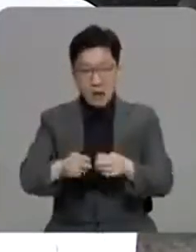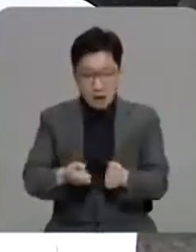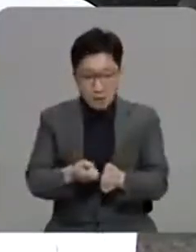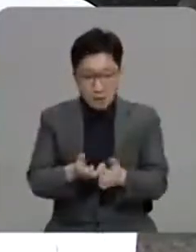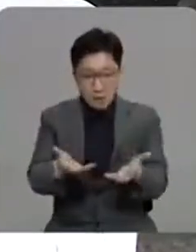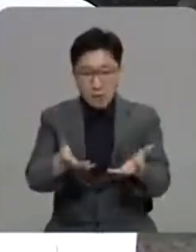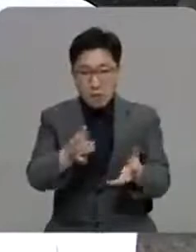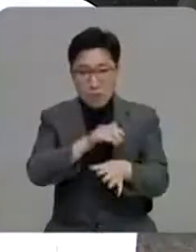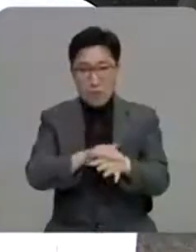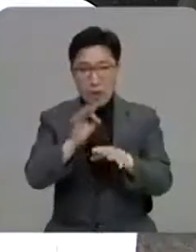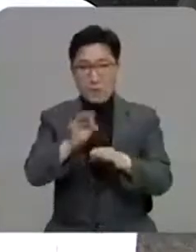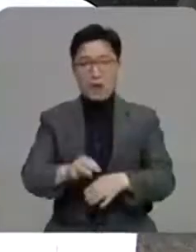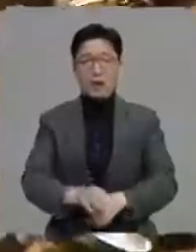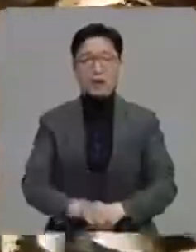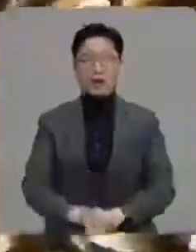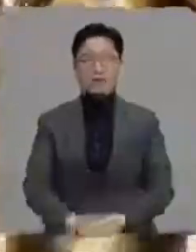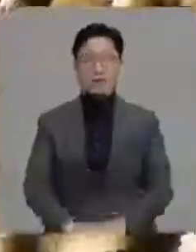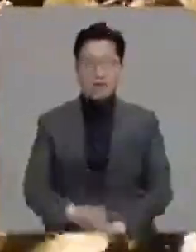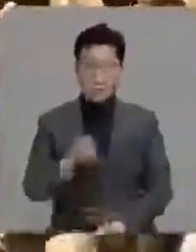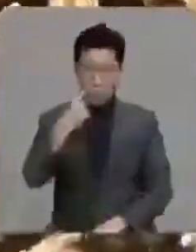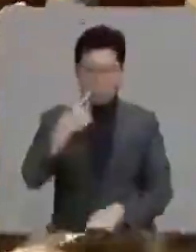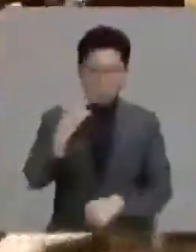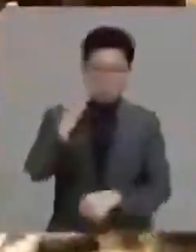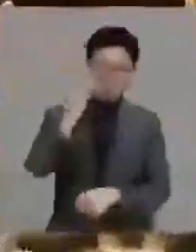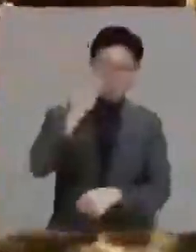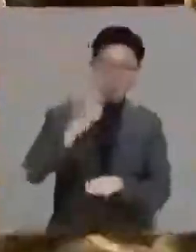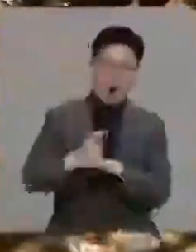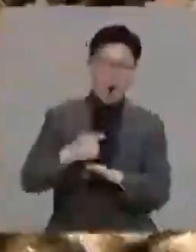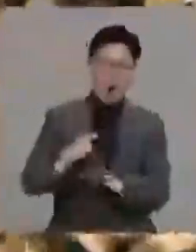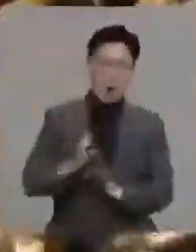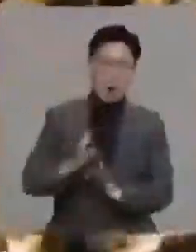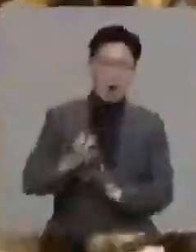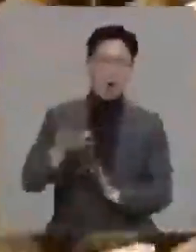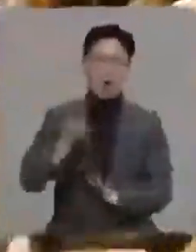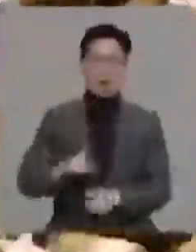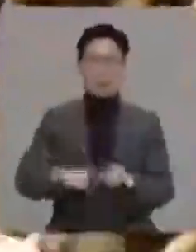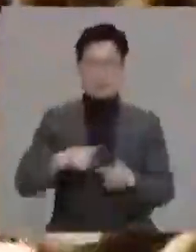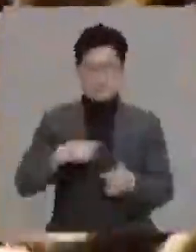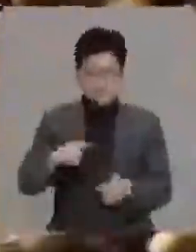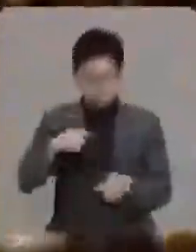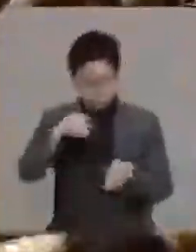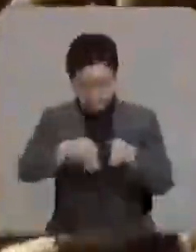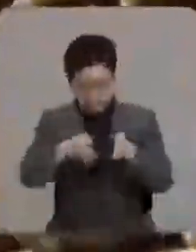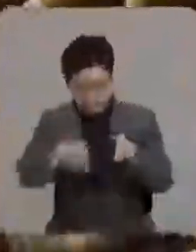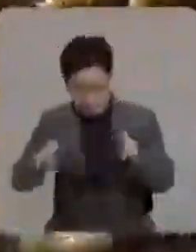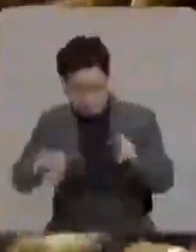살핍니다. 혹여나 쏘이지 않을까 겁도 나지만 꿀벌 사이 사이에 저장된 천연 벌꿀